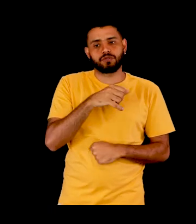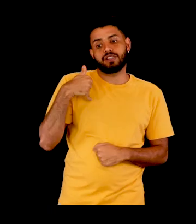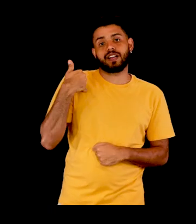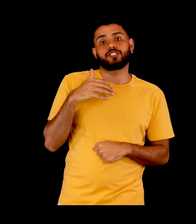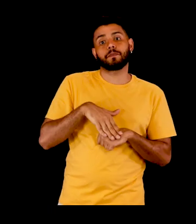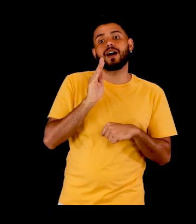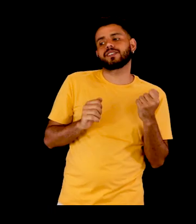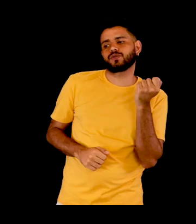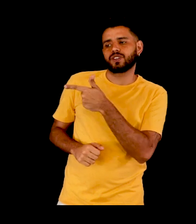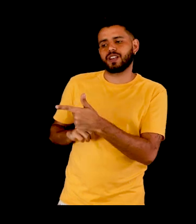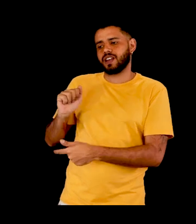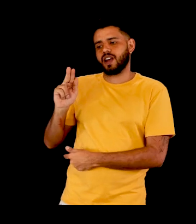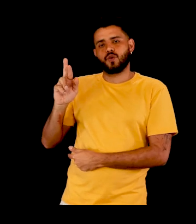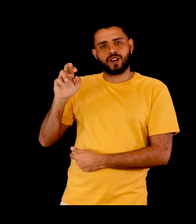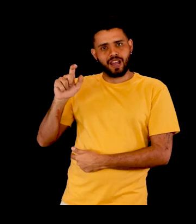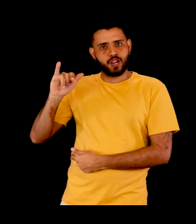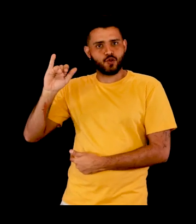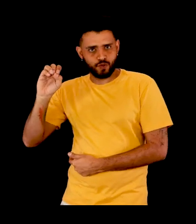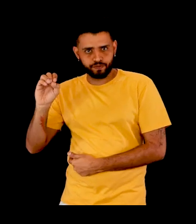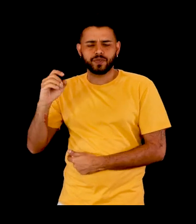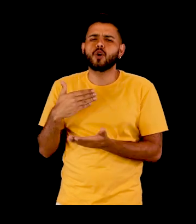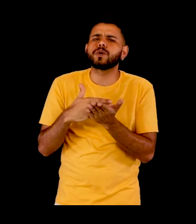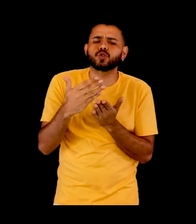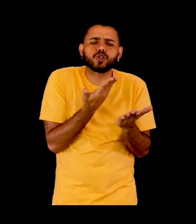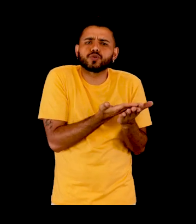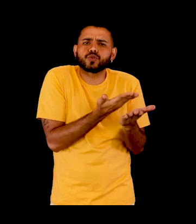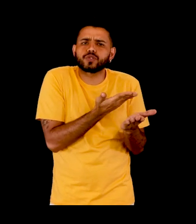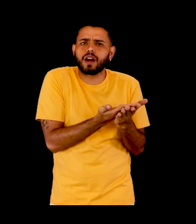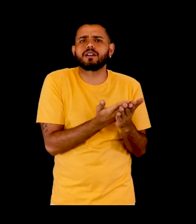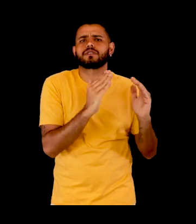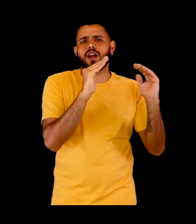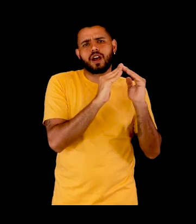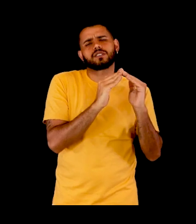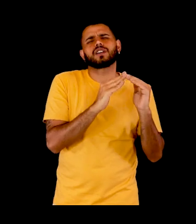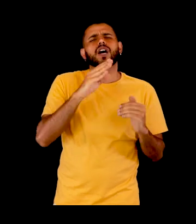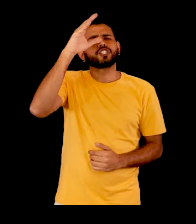O pai fez uma escolinha, como a tia Diva contou para mim pouco tempo atrás. Tinha uma escolinha informal,